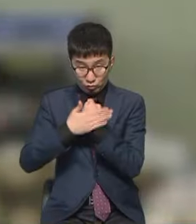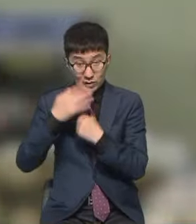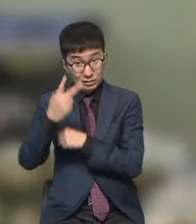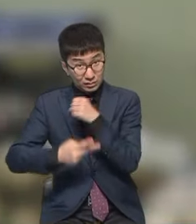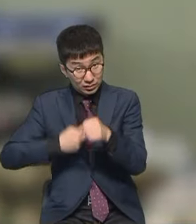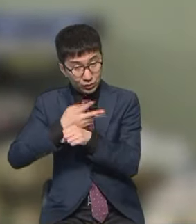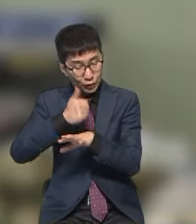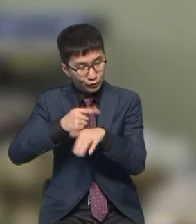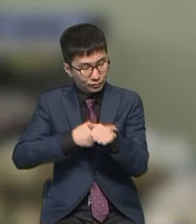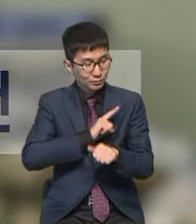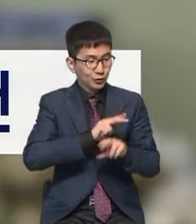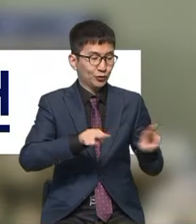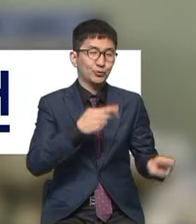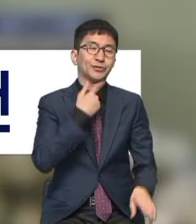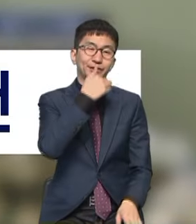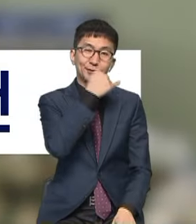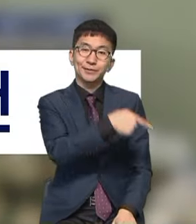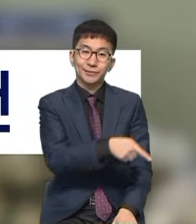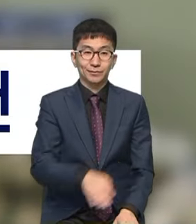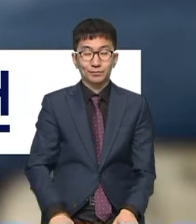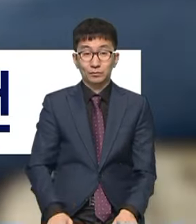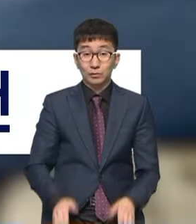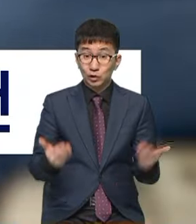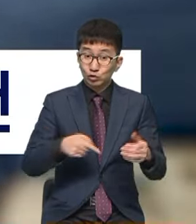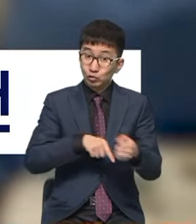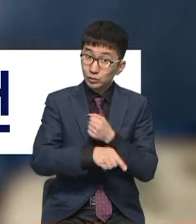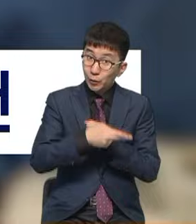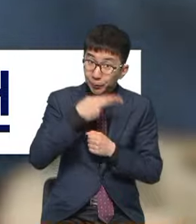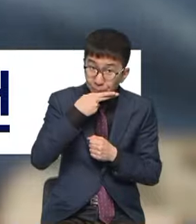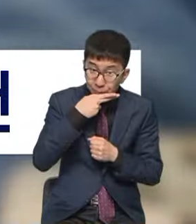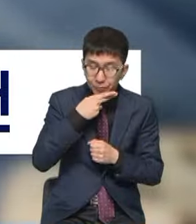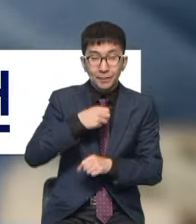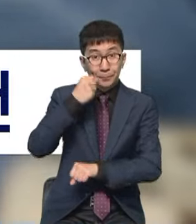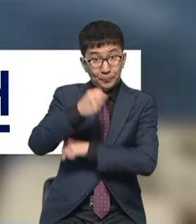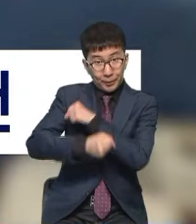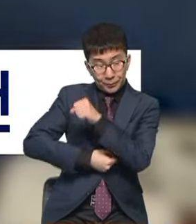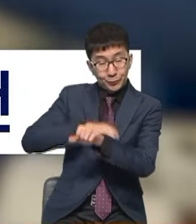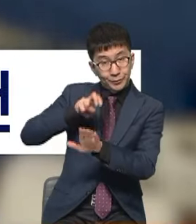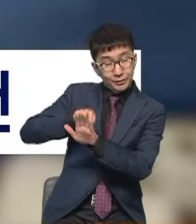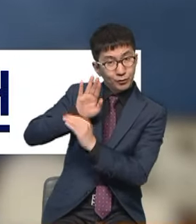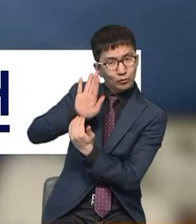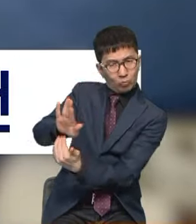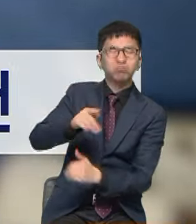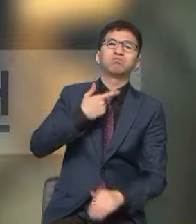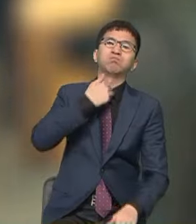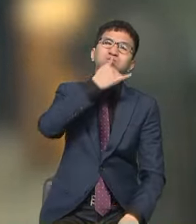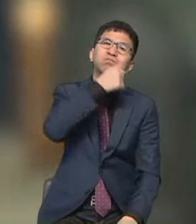정당한 사유 없이 진료를 중단한 경우가 처벌의 핵심 관건인데 정부는 전공의들의